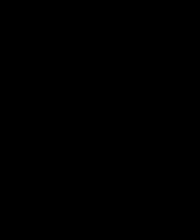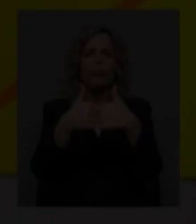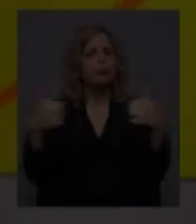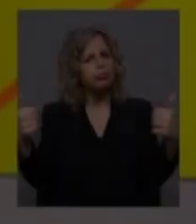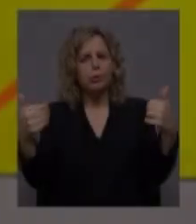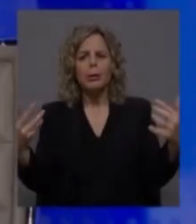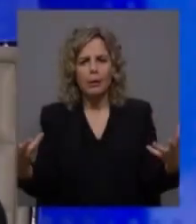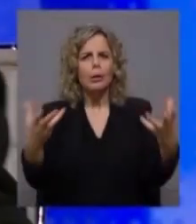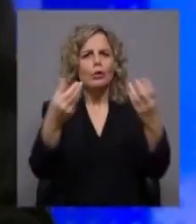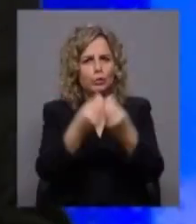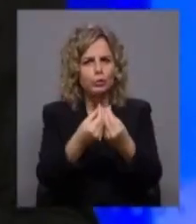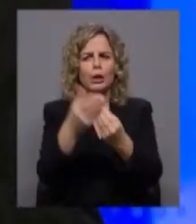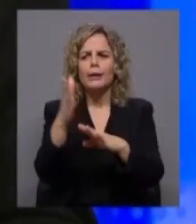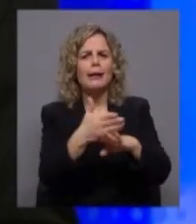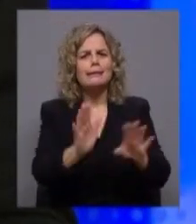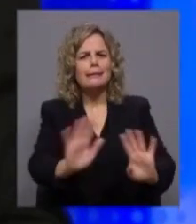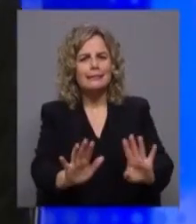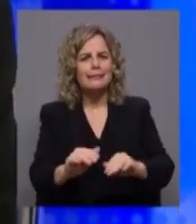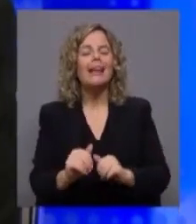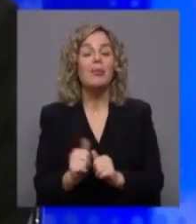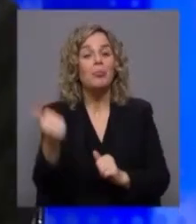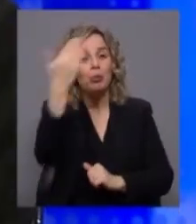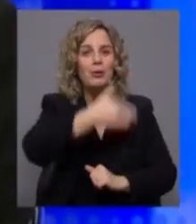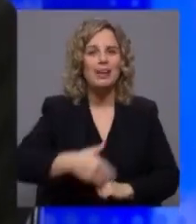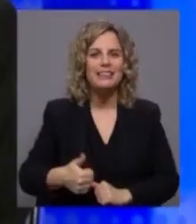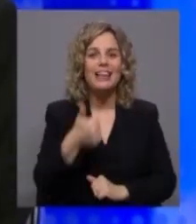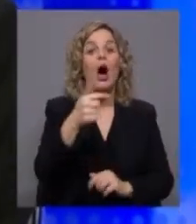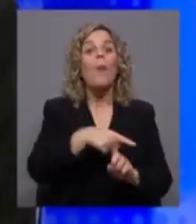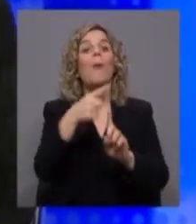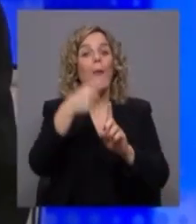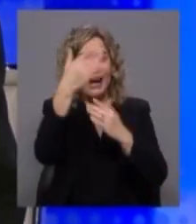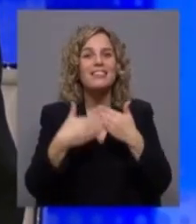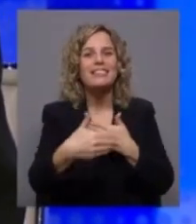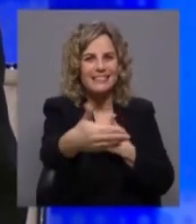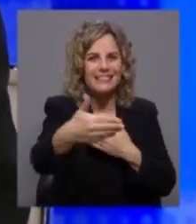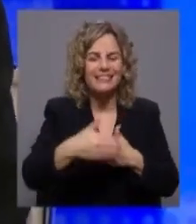e bom ano! Nós temos aqui nestes debates responsabilidade por não só desejar bom ano